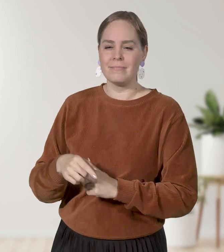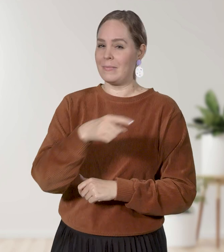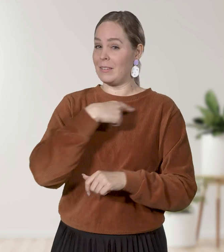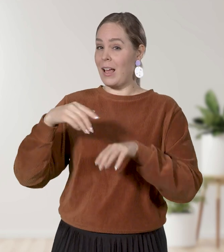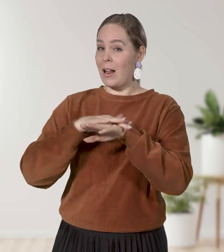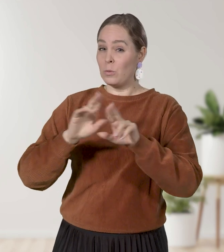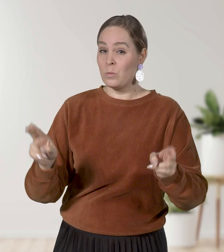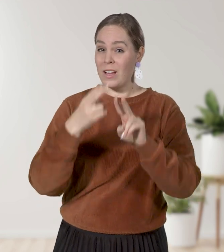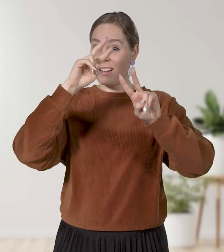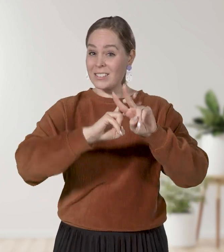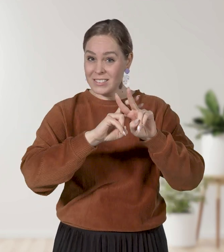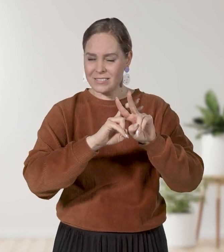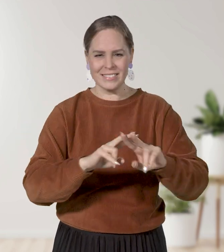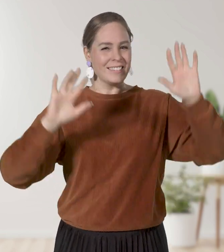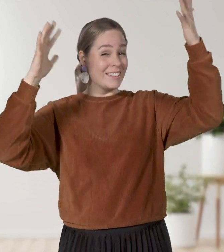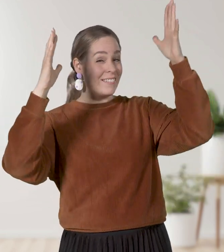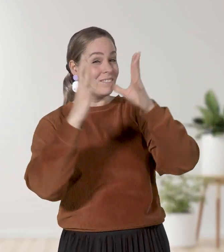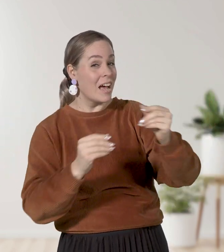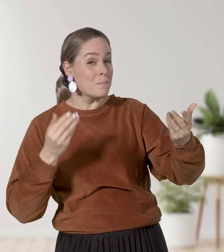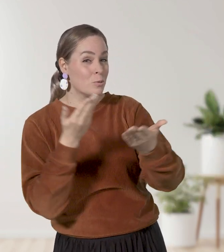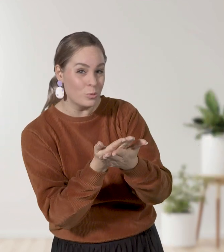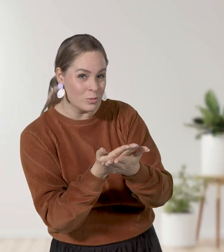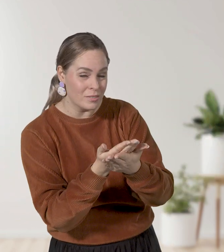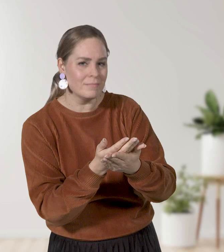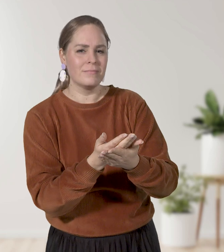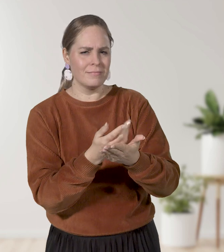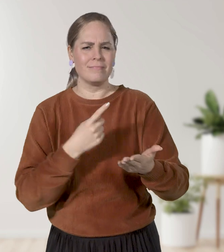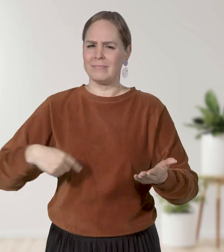käyttäen uutta hashtagia: #eläköönvapaaehtoisuus.